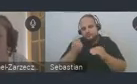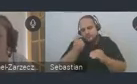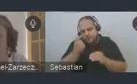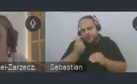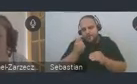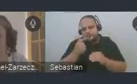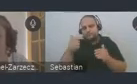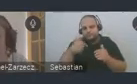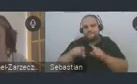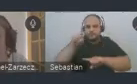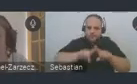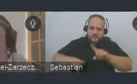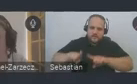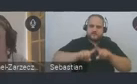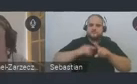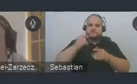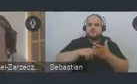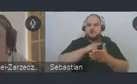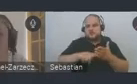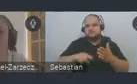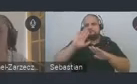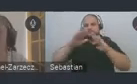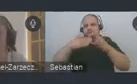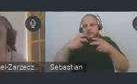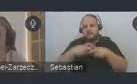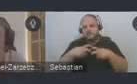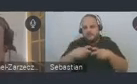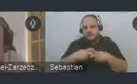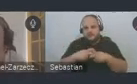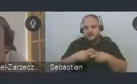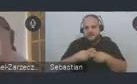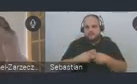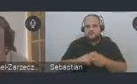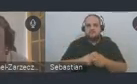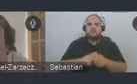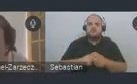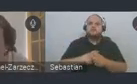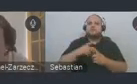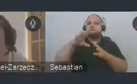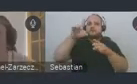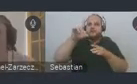Że musimy wytłumaczyć, że w przeglądarce "minimalizuj" to jest ta kreseczka i do czego ona służy.